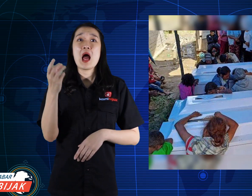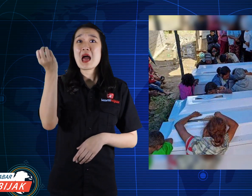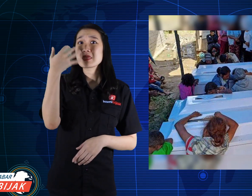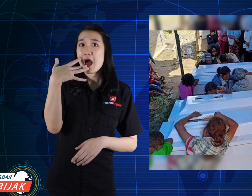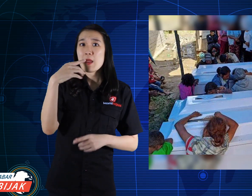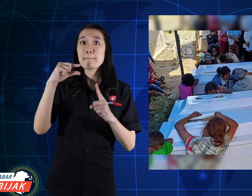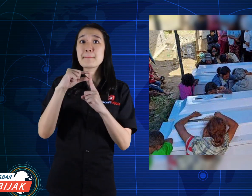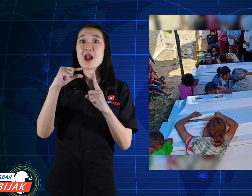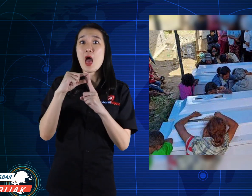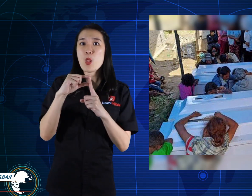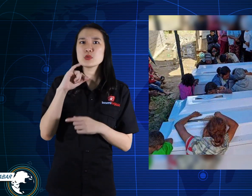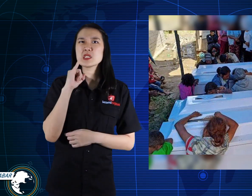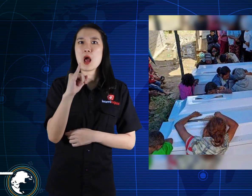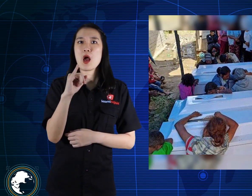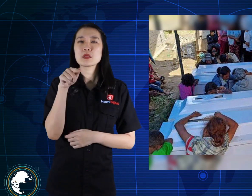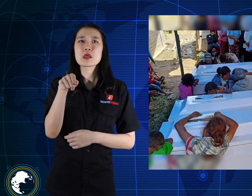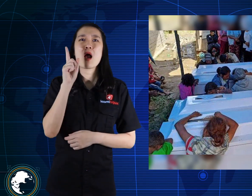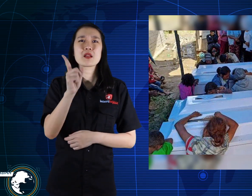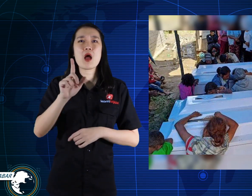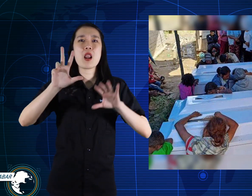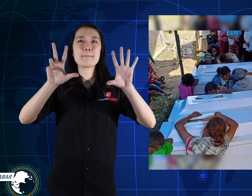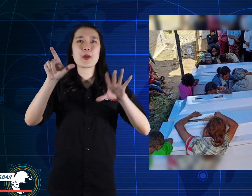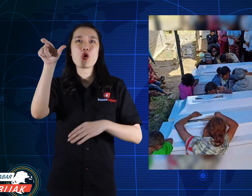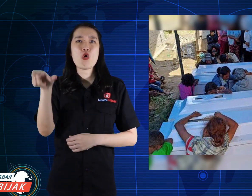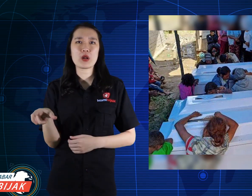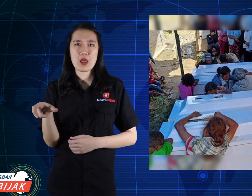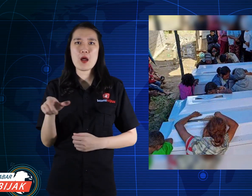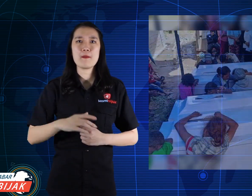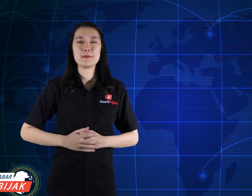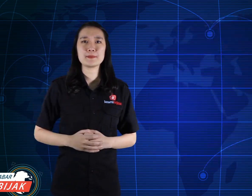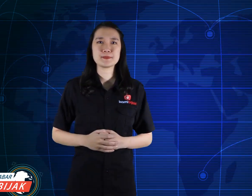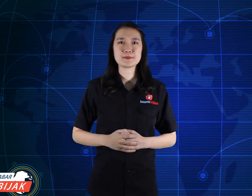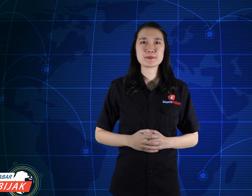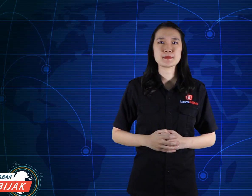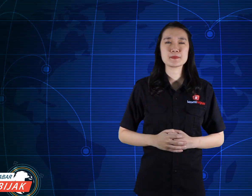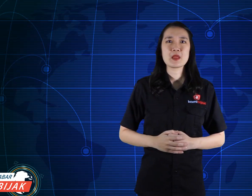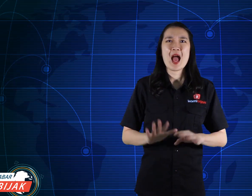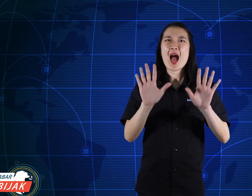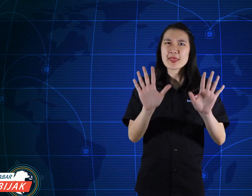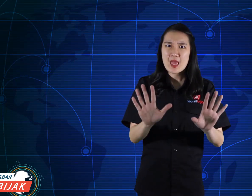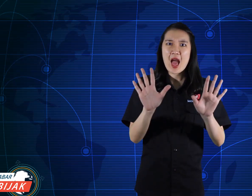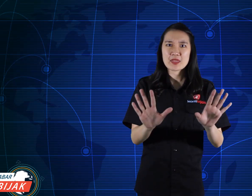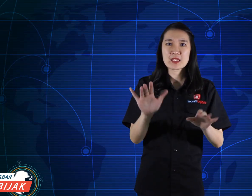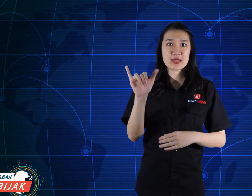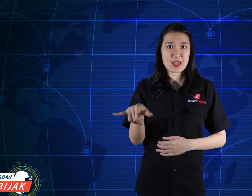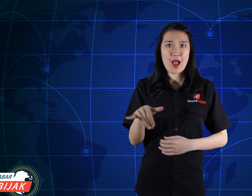Dikatakan bahwa terdapat 8 orang pelaku. Hati-hati ya.